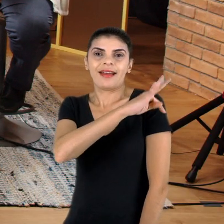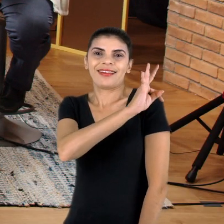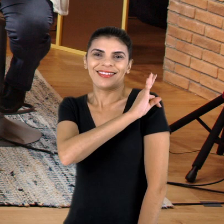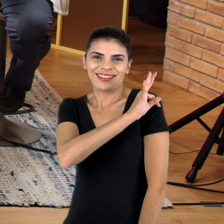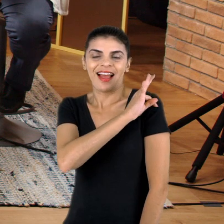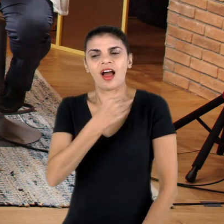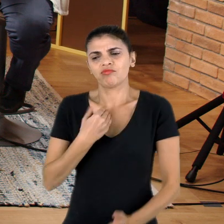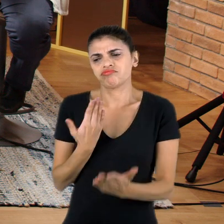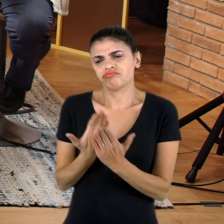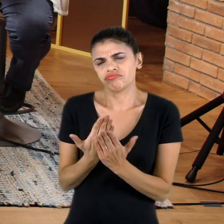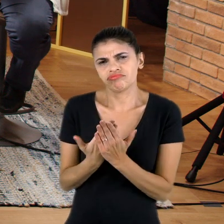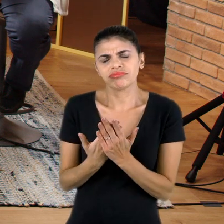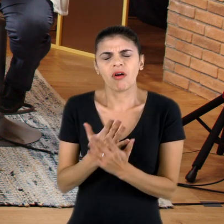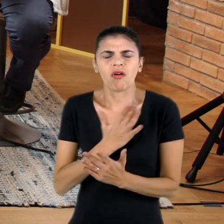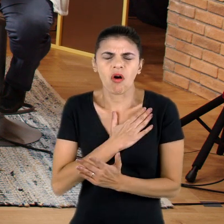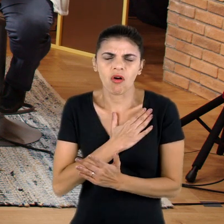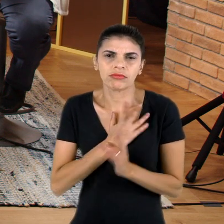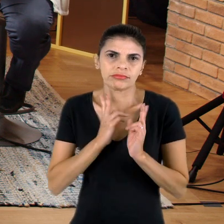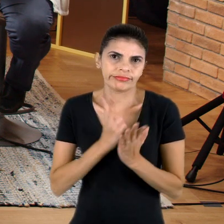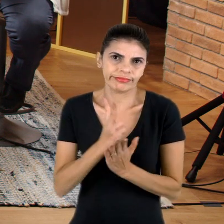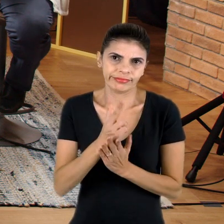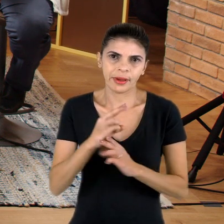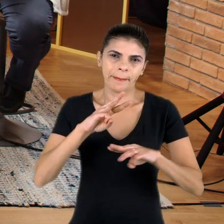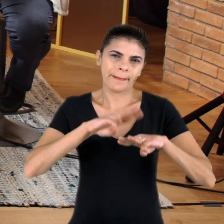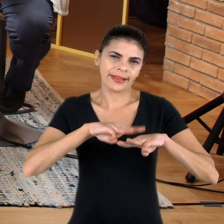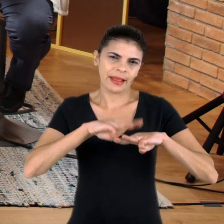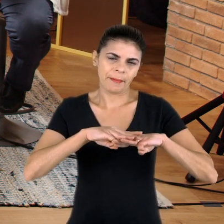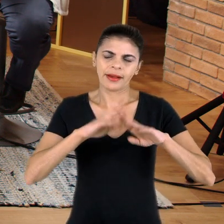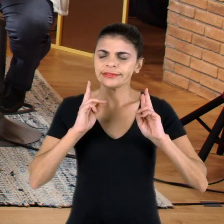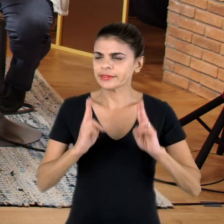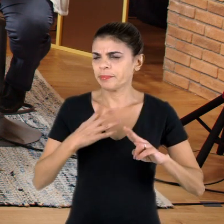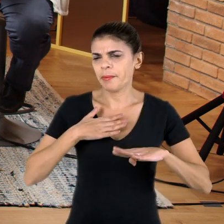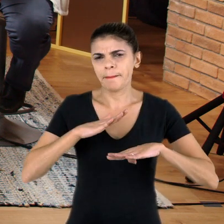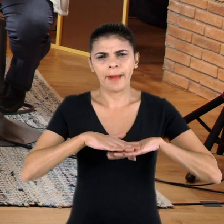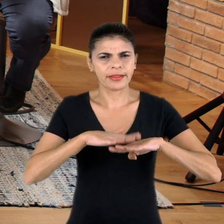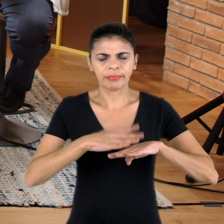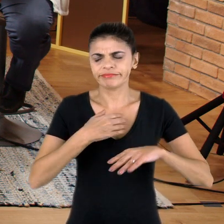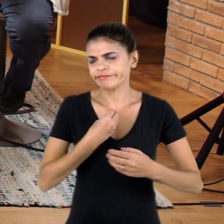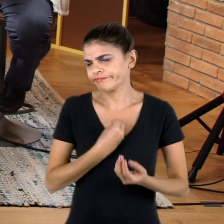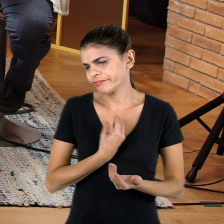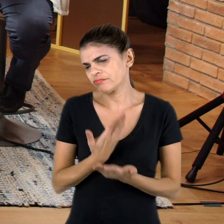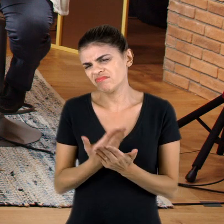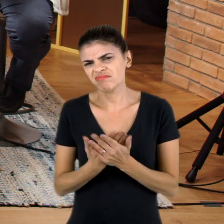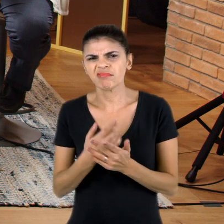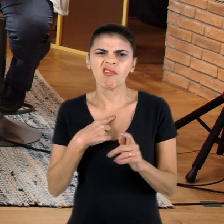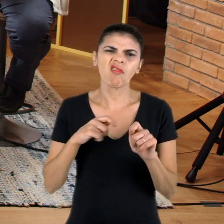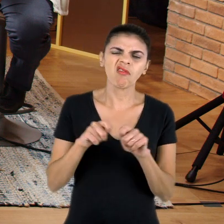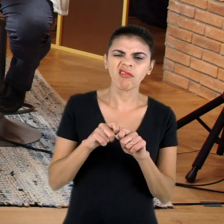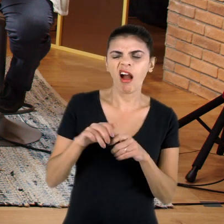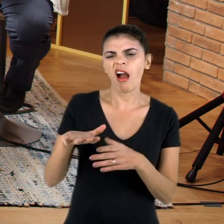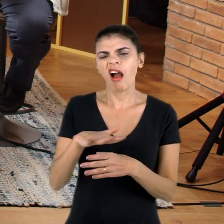Eu sempre fui boa aluna de matemática na escola! Então, falei: "Não vou fazer área biomédica,